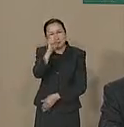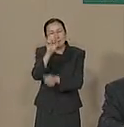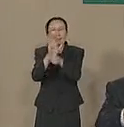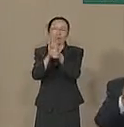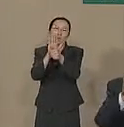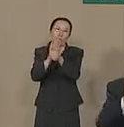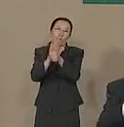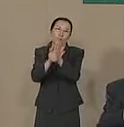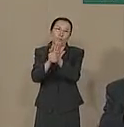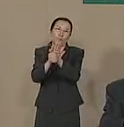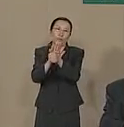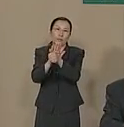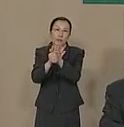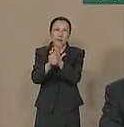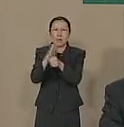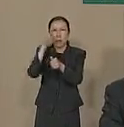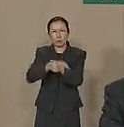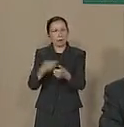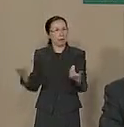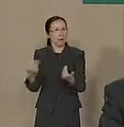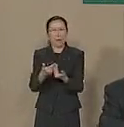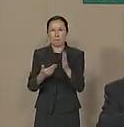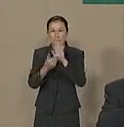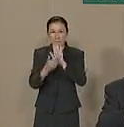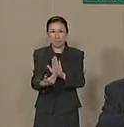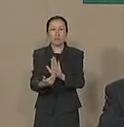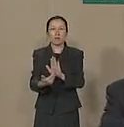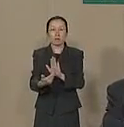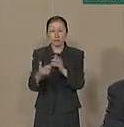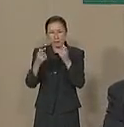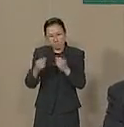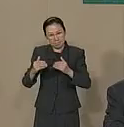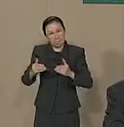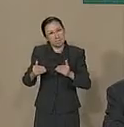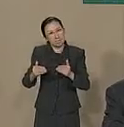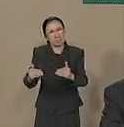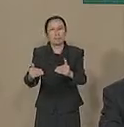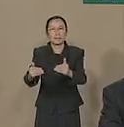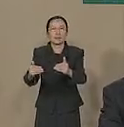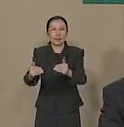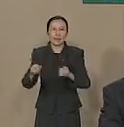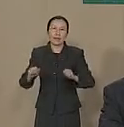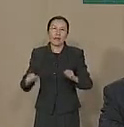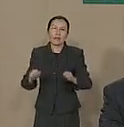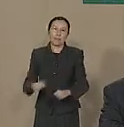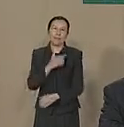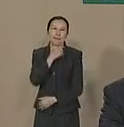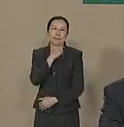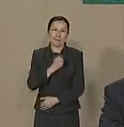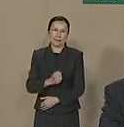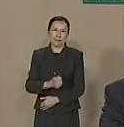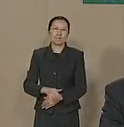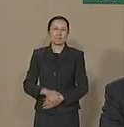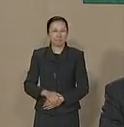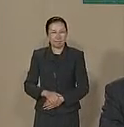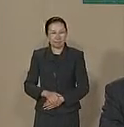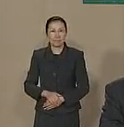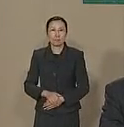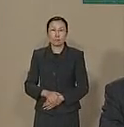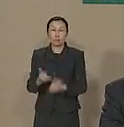悪い事にはきっぱり 反対という立場で 現実政治を前に動かす そういう仕事をしっかり やりたいと思ってるんです 民主党の